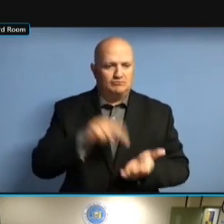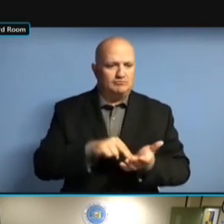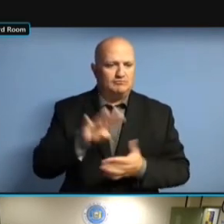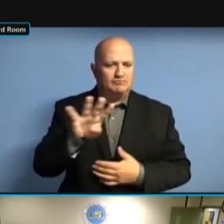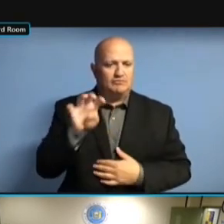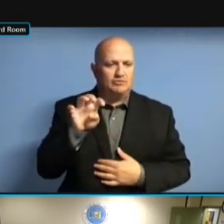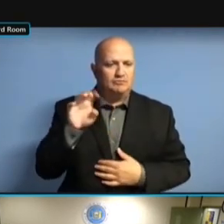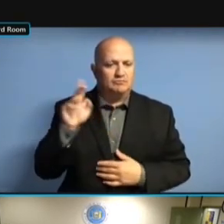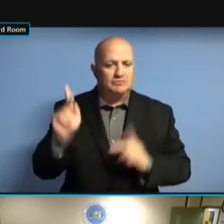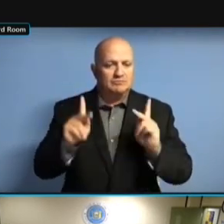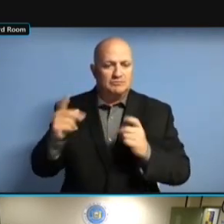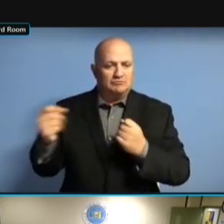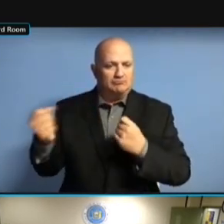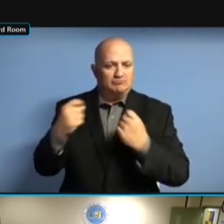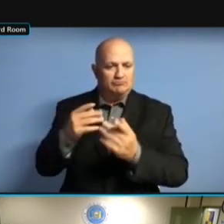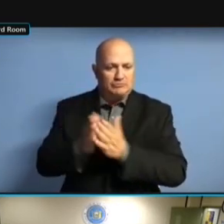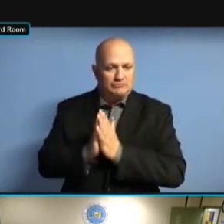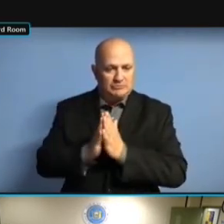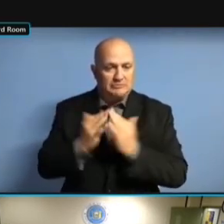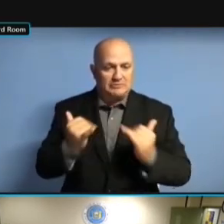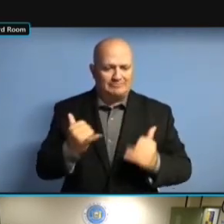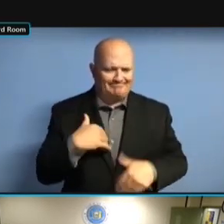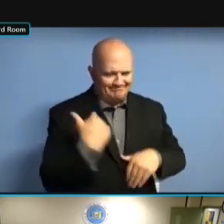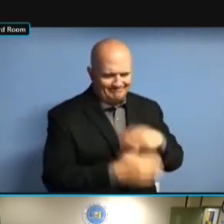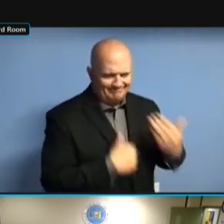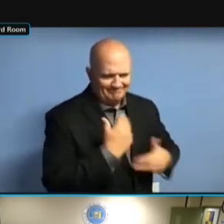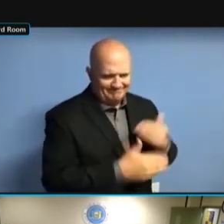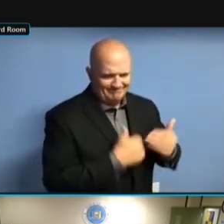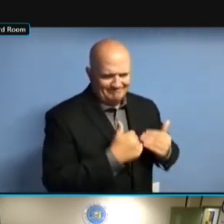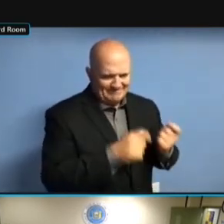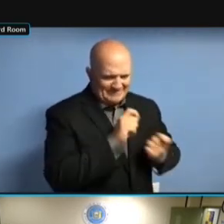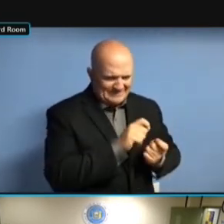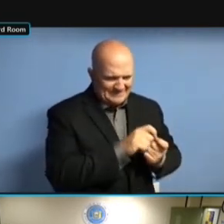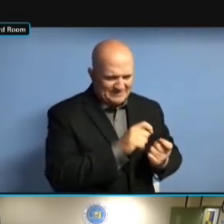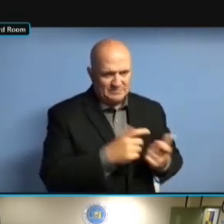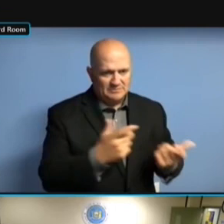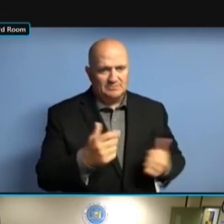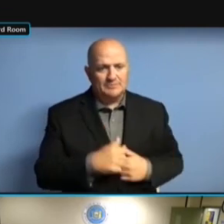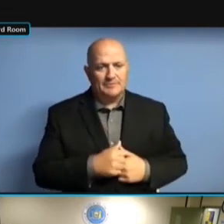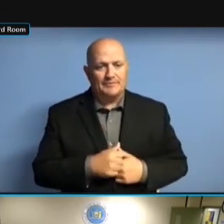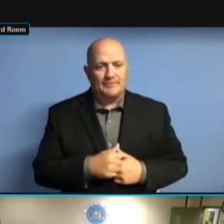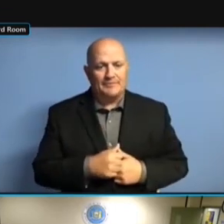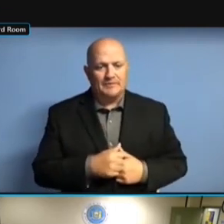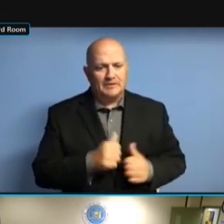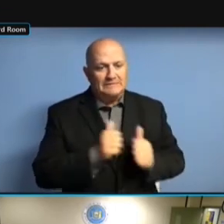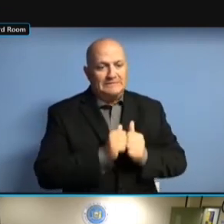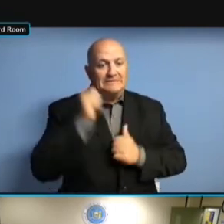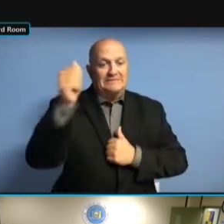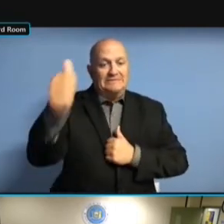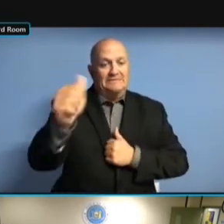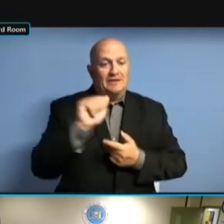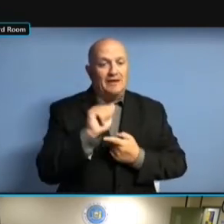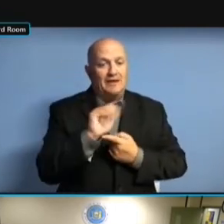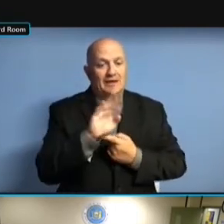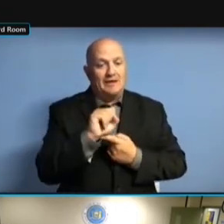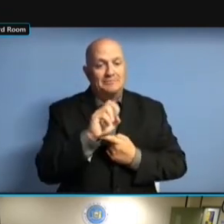BALLOT REQUESTS AND WE'LL BE WORKING WITH VENDORS BALLOT REQUESTS AND WE'LL BE WORKING WITH VENDORS AND BALLOT REQUESTS AND WE'LL BE WORKING WITH VENDORS AND COUNTY WORKING WITH VENDORS AND COUNTY WORKING WITH VENDORS AND COUNTY BOARDS WORKING WITH VENDORS AND COUNTY BOARDS TO WORKING WITH VENDORS AND COUNTY BOARDS TO DETERMINE WORKING WITH VENDORS AND COUNTY BOARDS TO DETERMINE WHAT WORKING WITH VENDORS AND COUNTY BOARDS TO DETERMINE WHAT DATA WORKING WITH VENDORS AND COUNTY BOARDS TO DETERMINE WHAT DATA WE BOARDS TO DETERMINE WHAT DATA WE BOARDS TO DETERMINE WHAT DATA WE NEED BOARDS TO DETERMINE WHAT DATA WE NEED TO